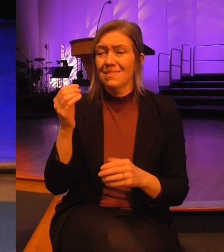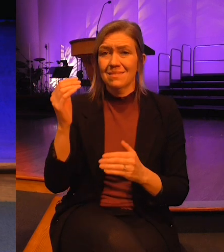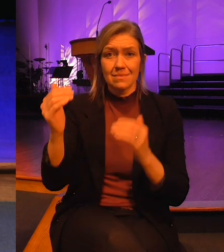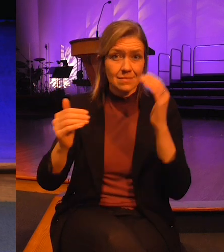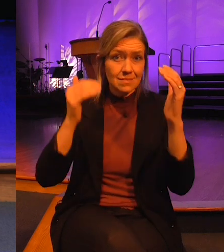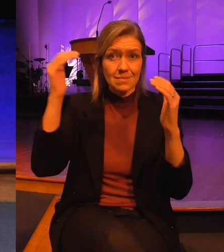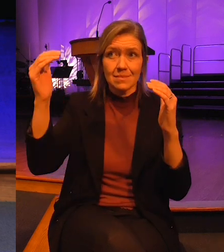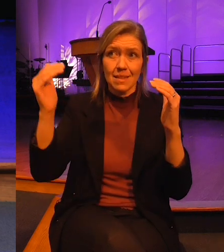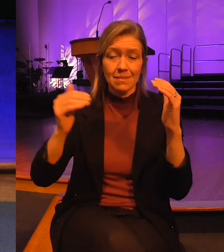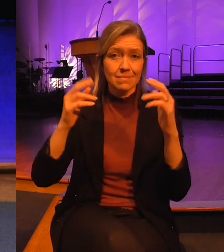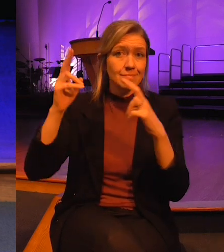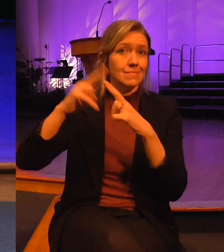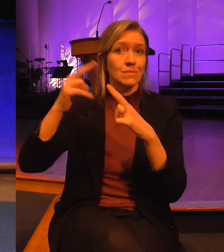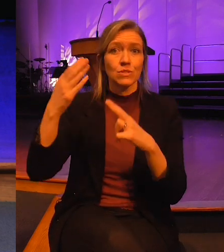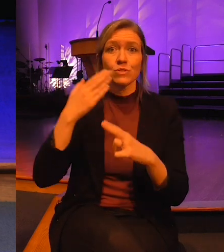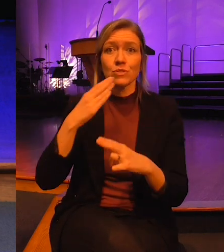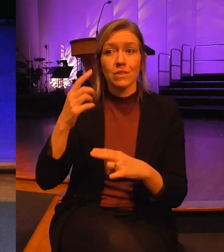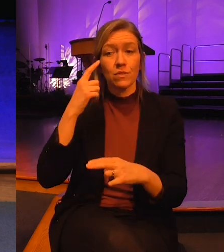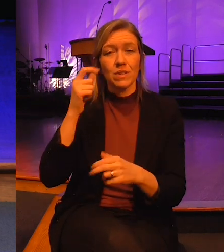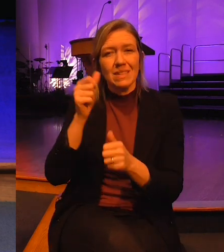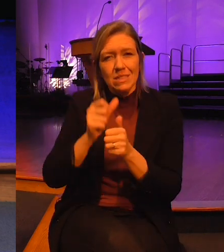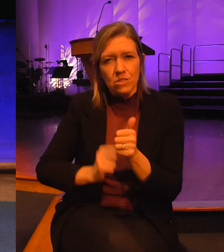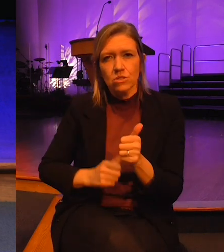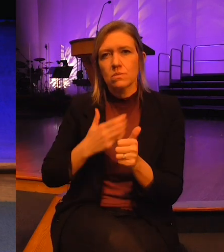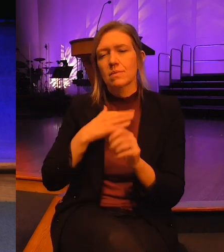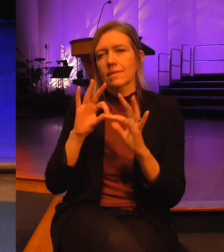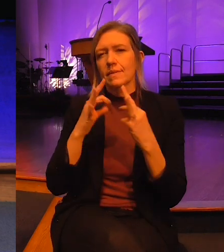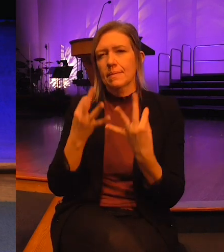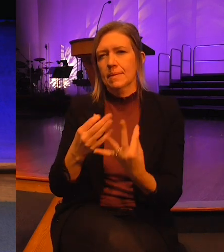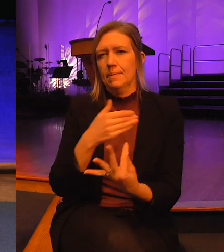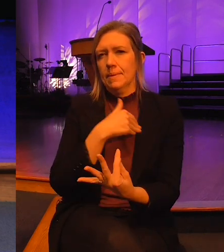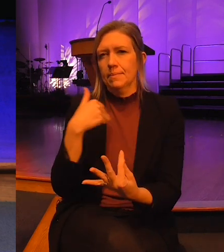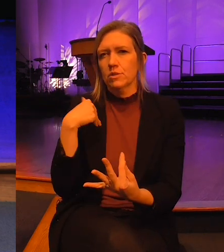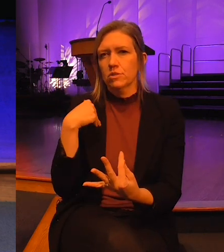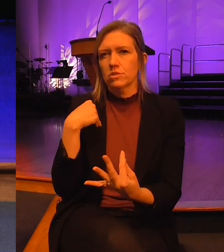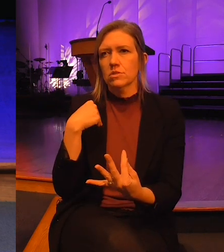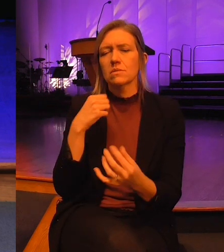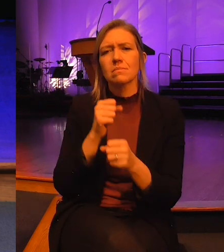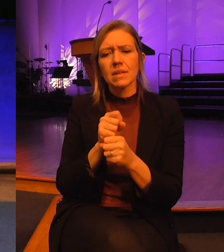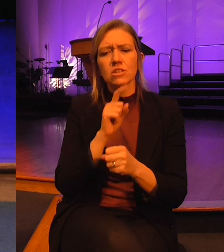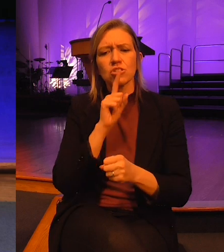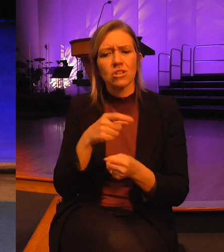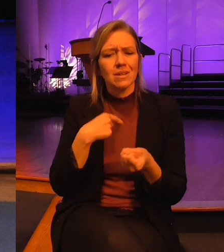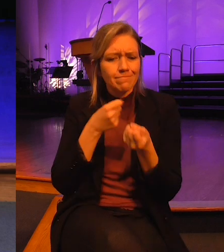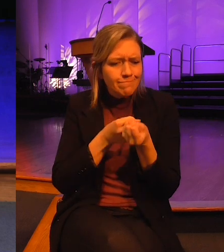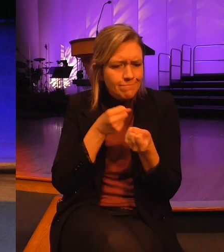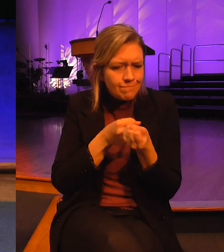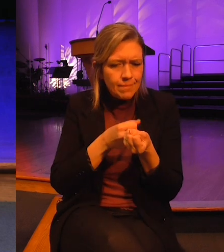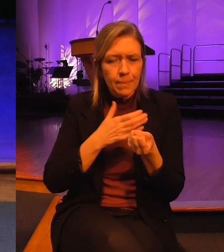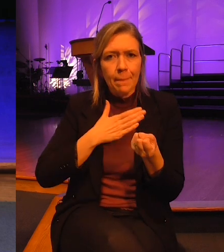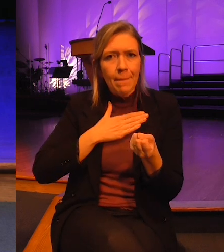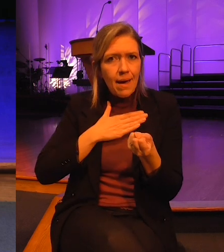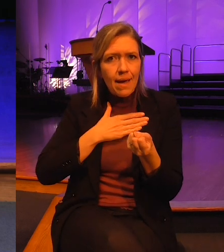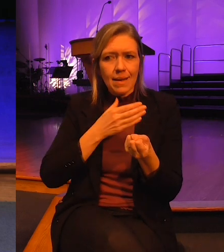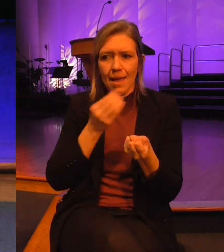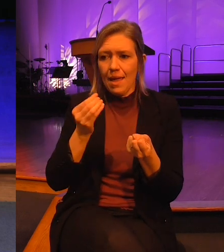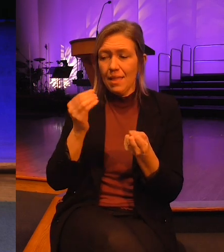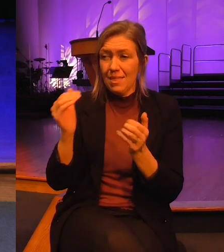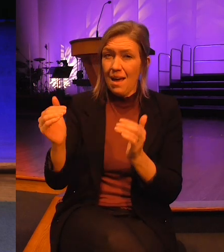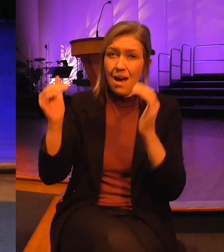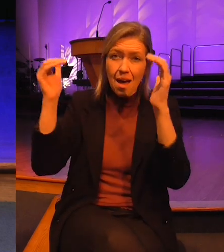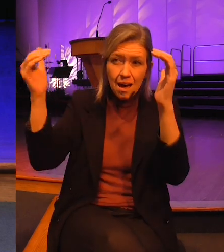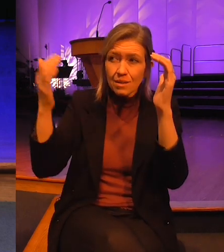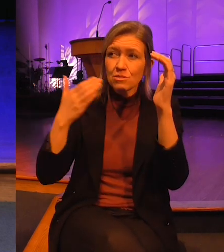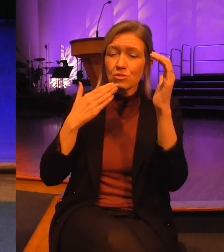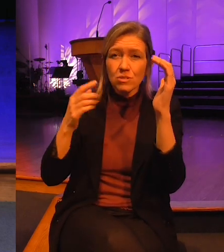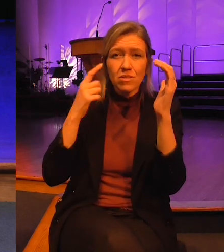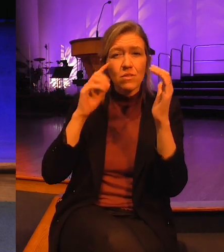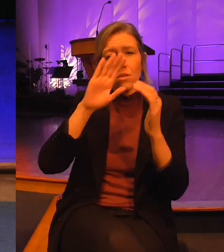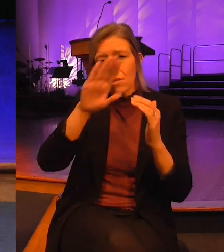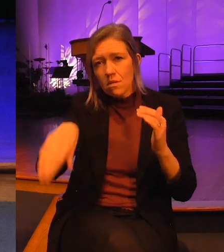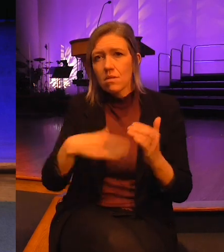para asegurarme de que estoy contribuyendo a mi propio bien y al mayor bien de cada persona en mi